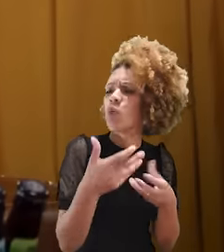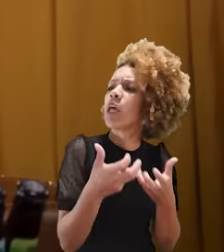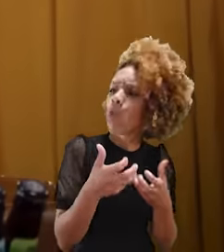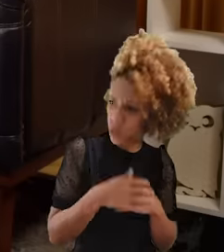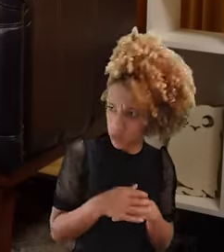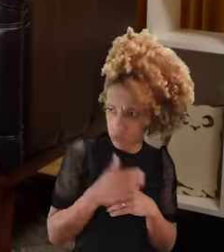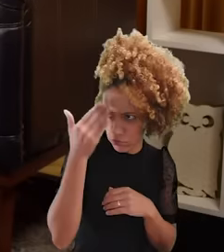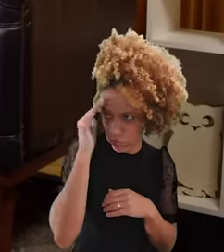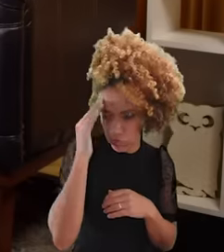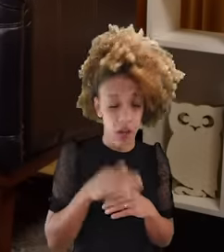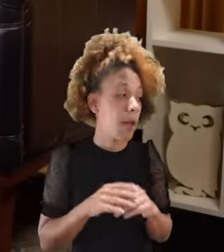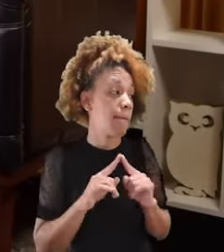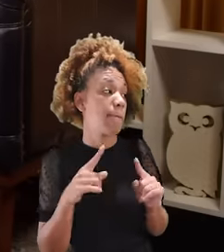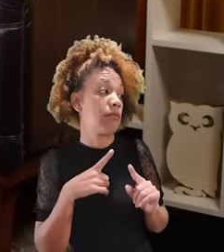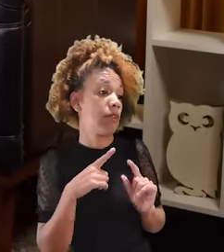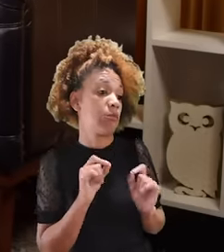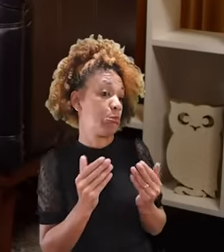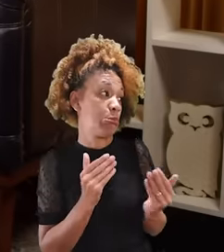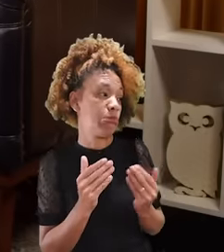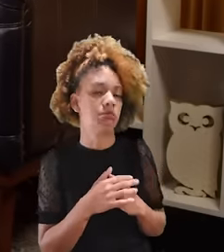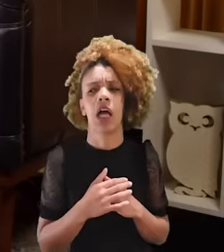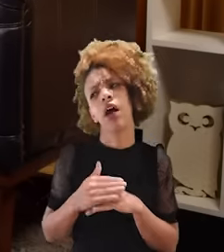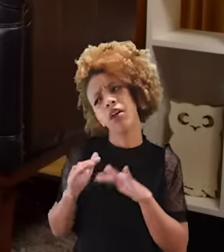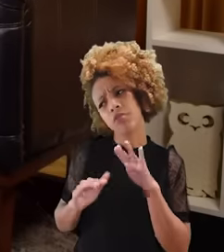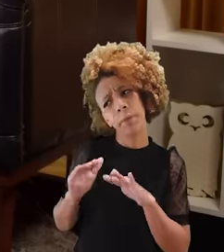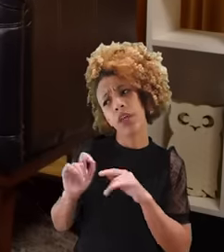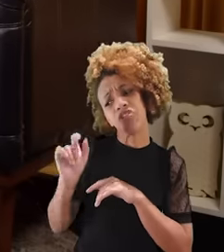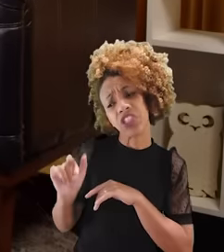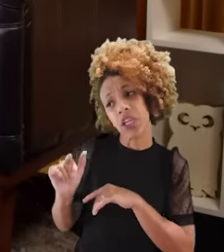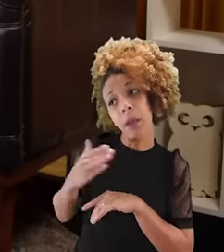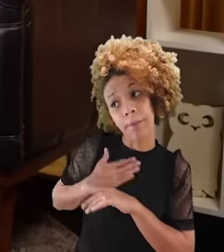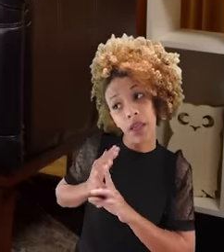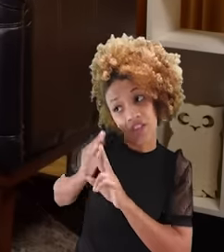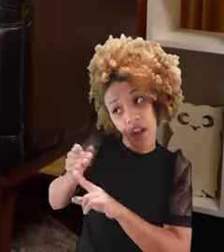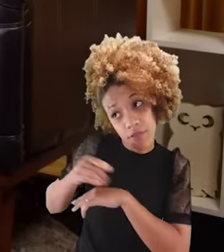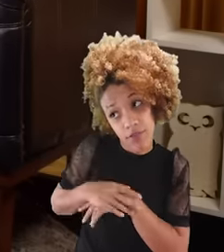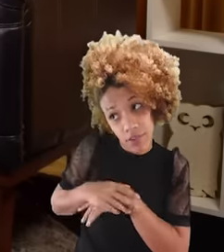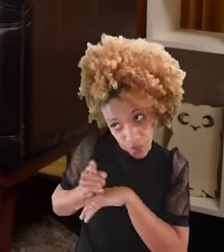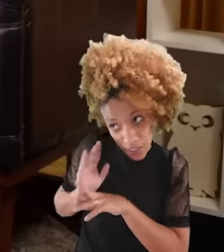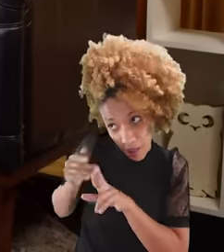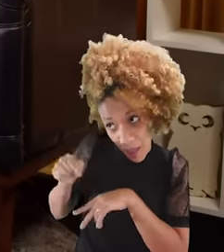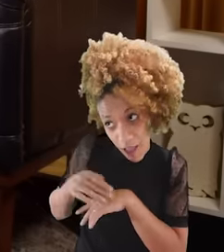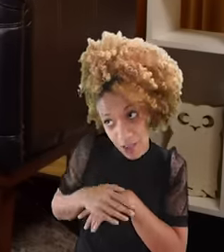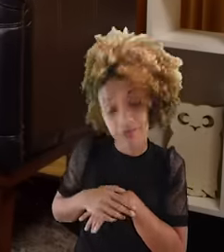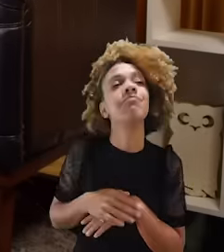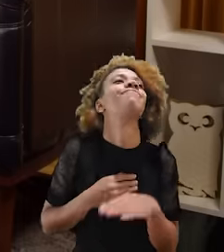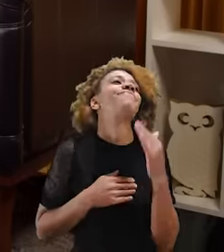tá mas aí você pergunta depende Depende de quem é você para mim Ah entendi qual qual o critério que